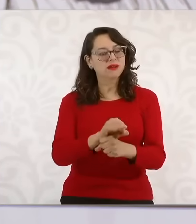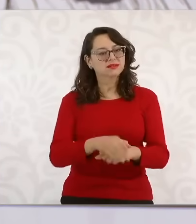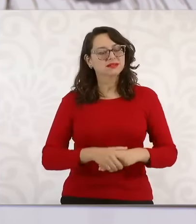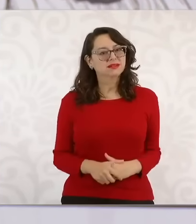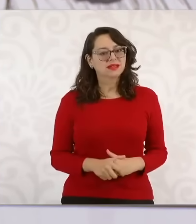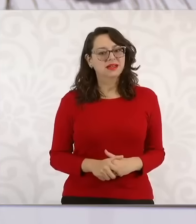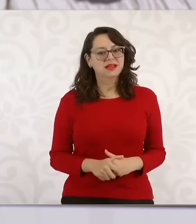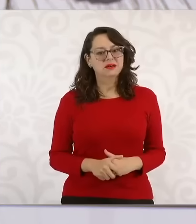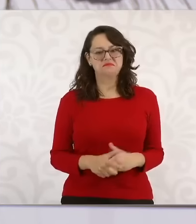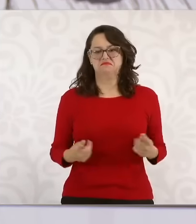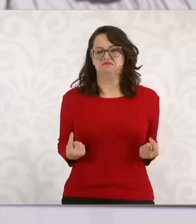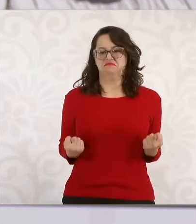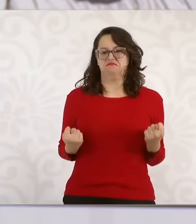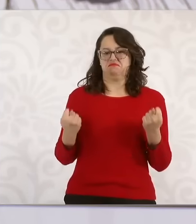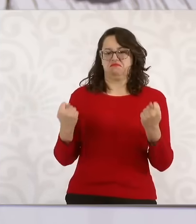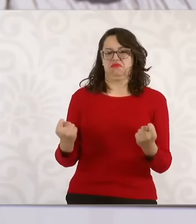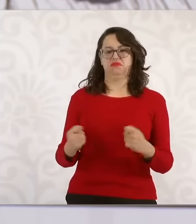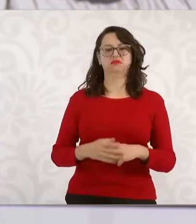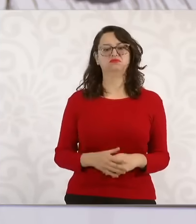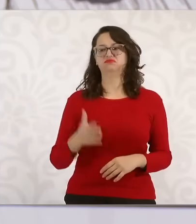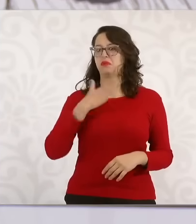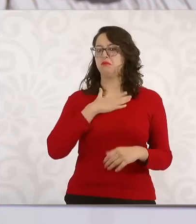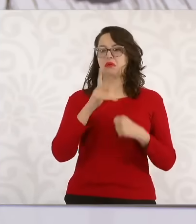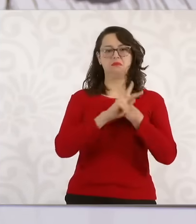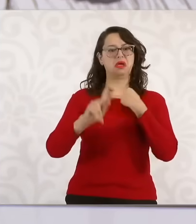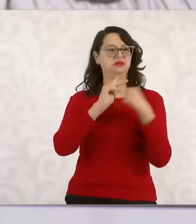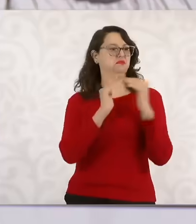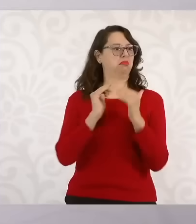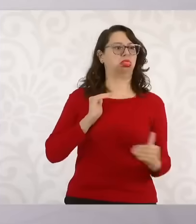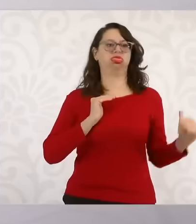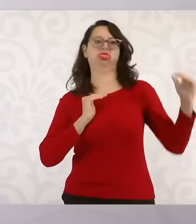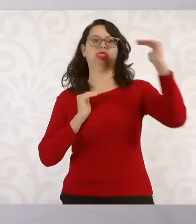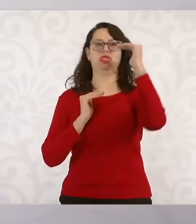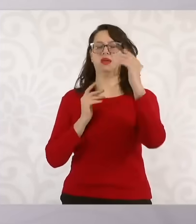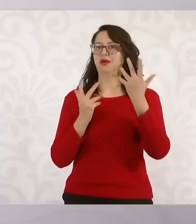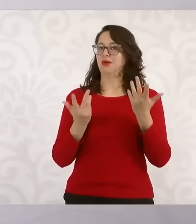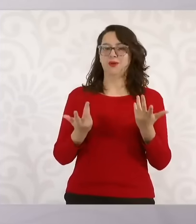y no puede haber una nación por encima de las demás. Para eso hay unas Naciones Unidas,